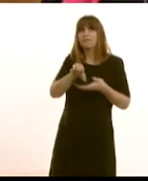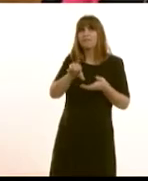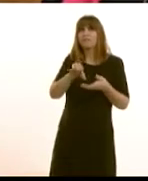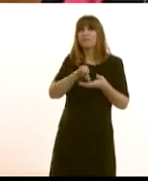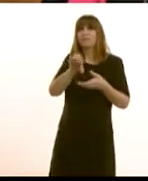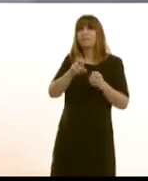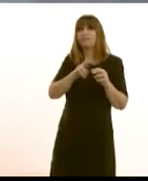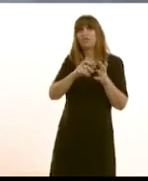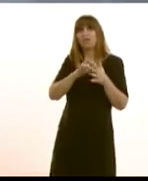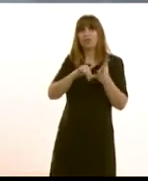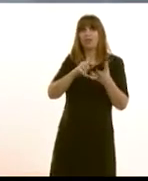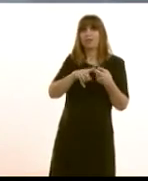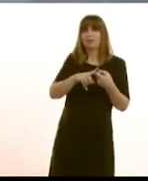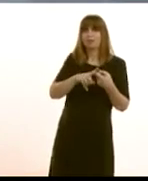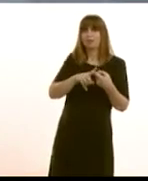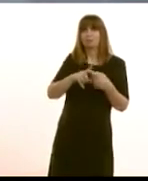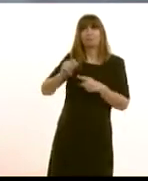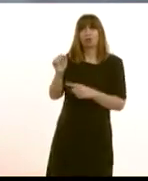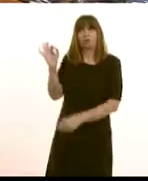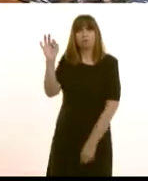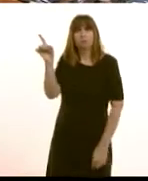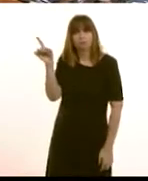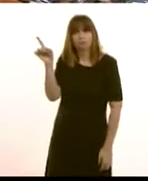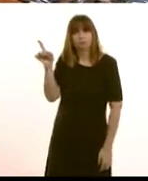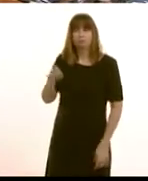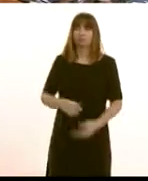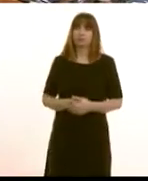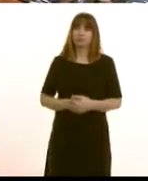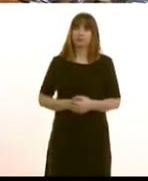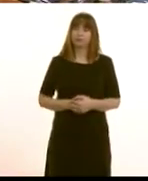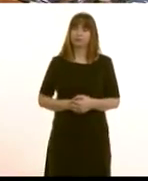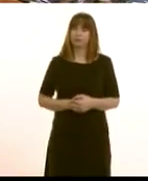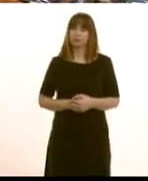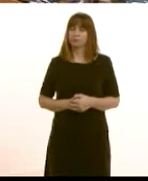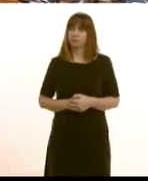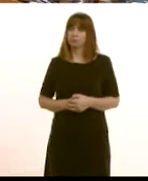yn wir ynglyn ‚ír Alban. Altaf Hussain: 5. A wnaiff y Prif Weinidog